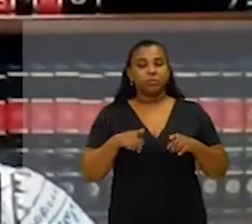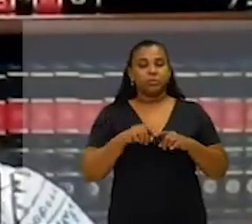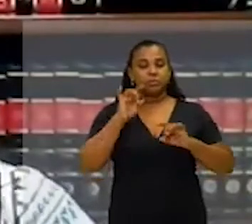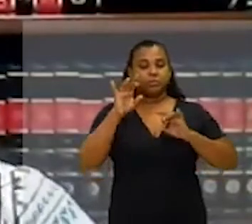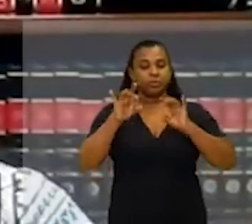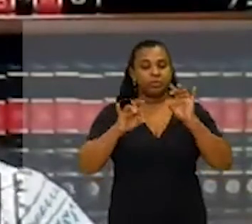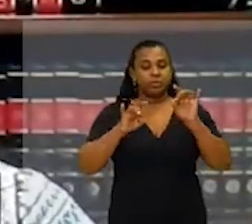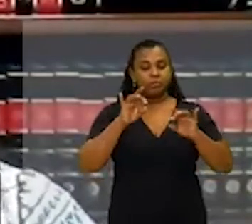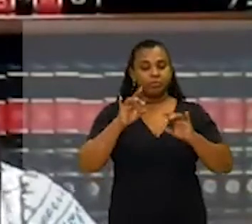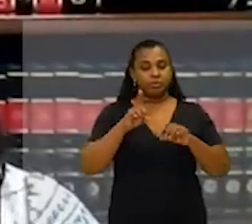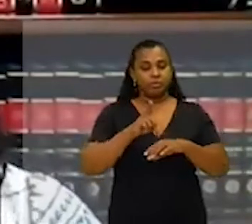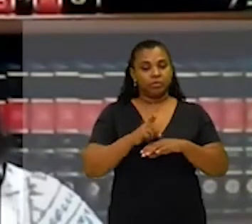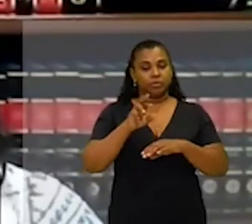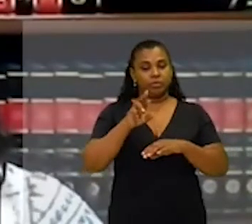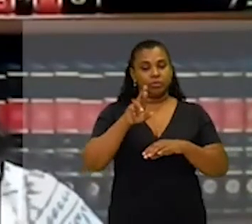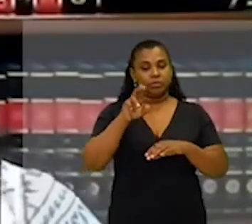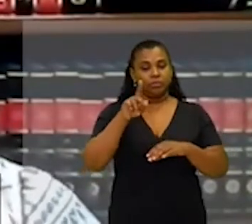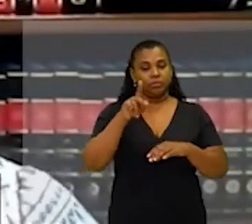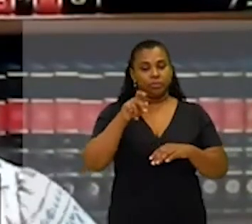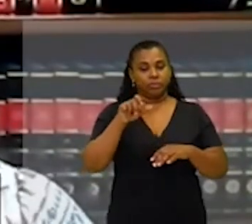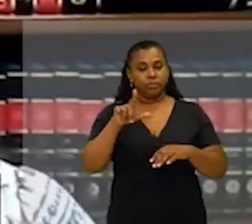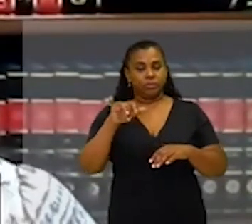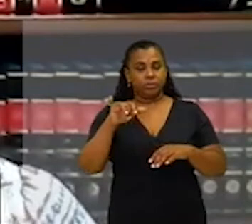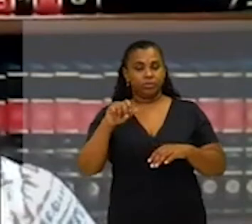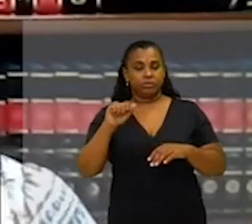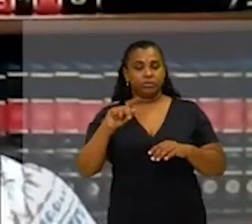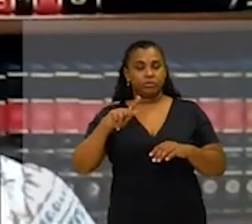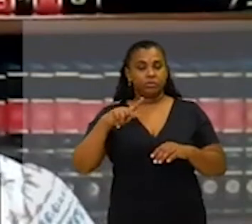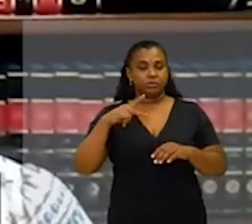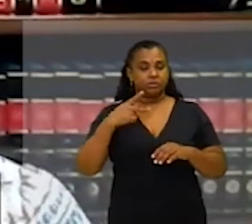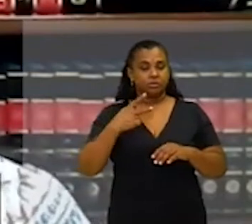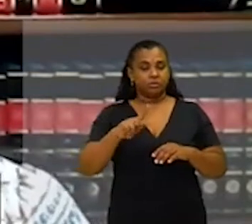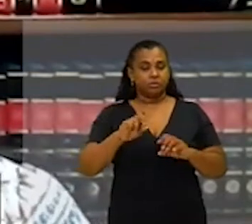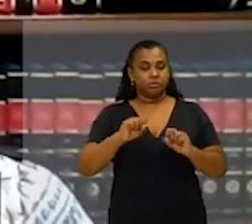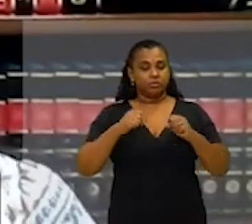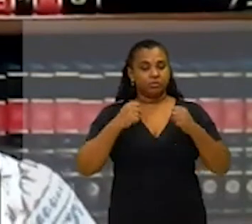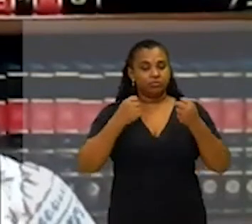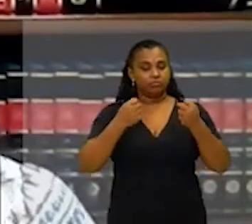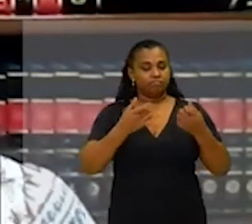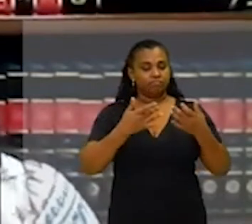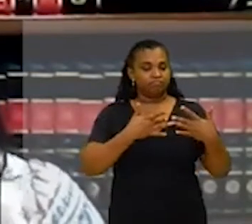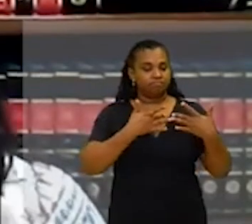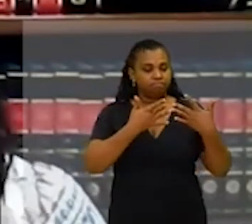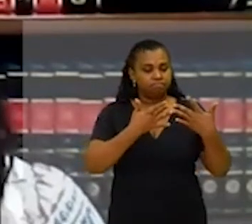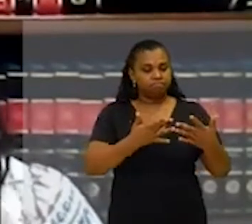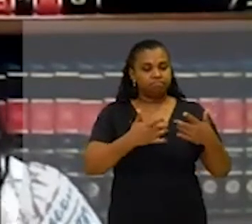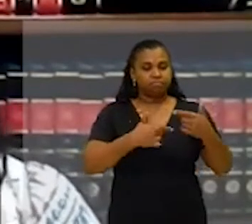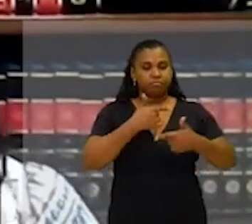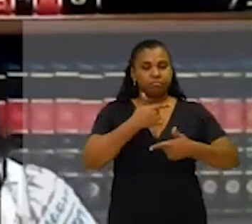doutora Poliana por todo o esposo e por toda a dedicação para que esse evento desde o início